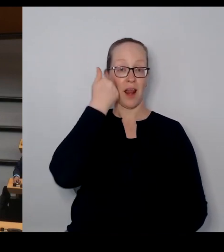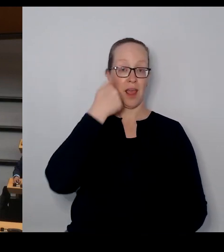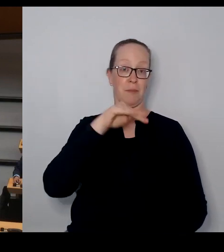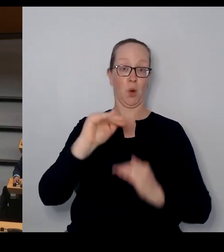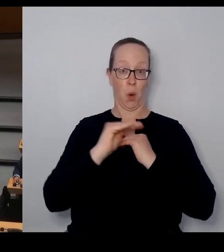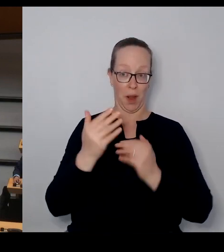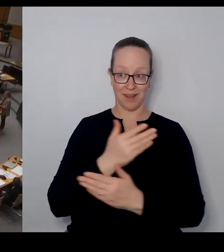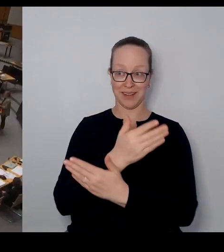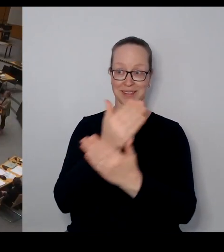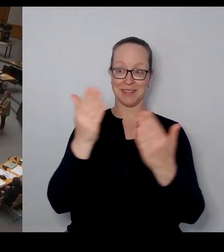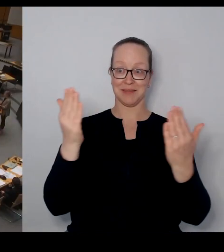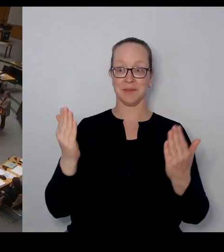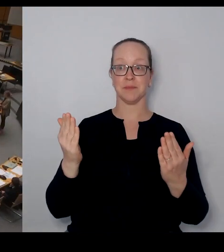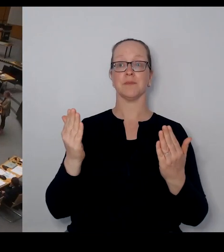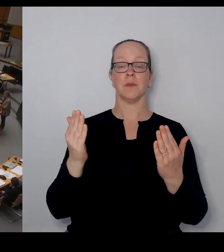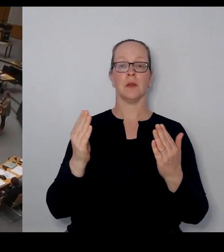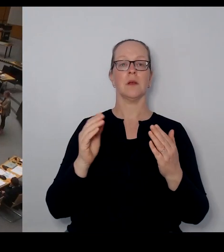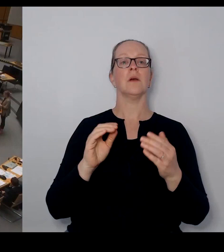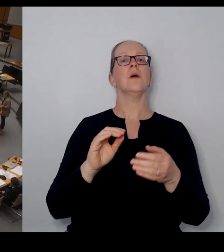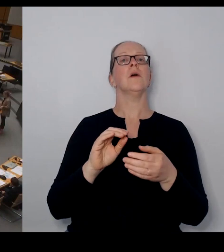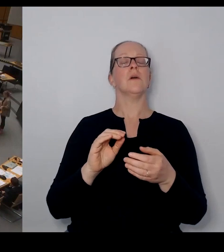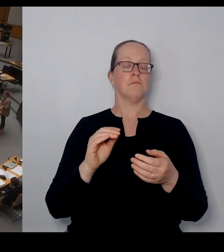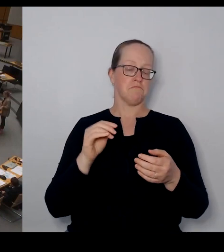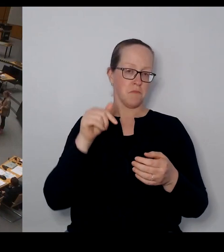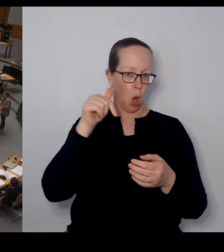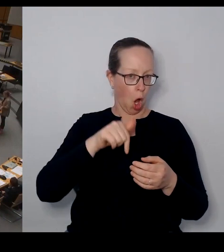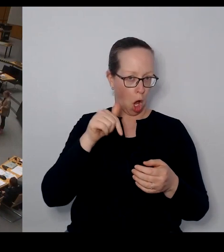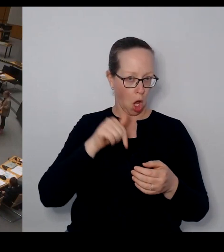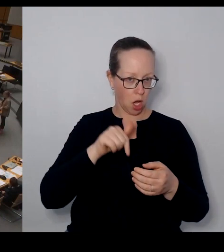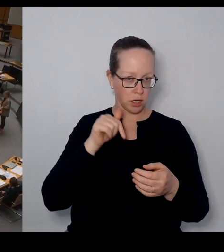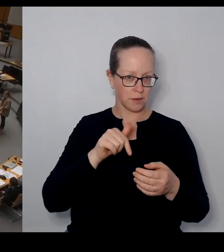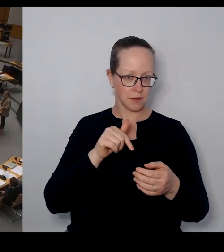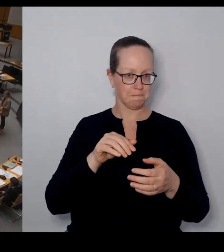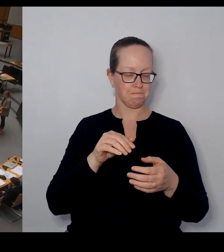Blick auf den morgigen Tag des Wassers einen Antrag vor